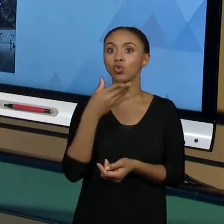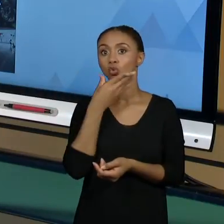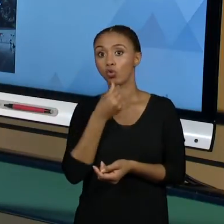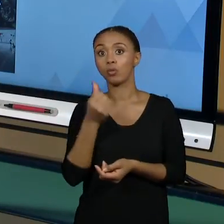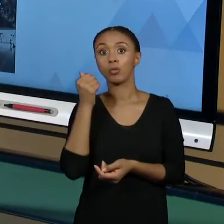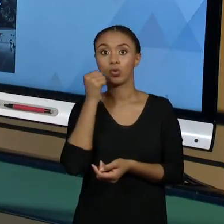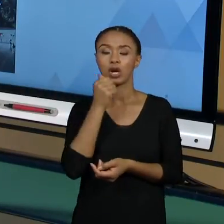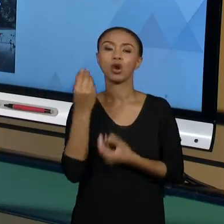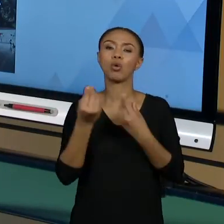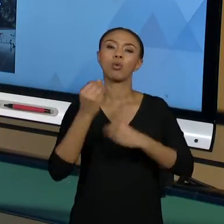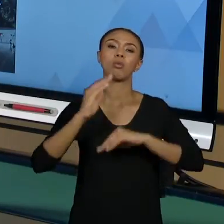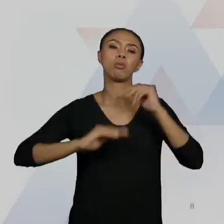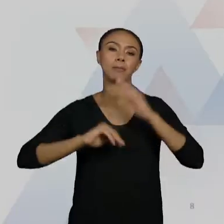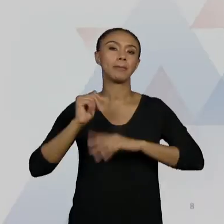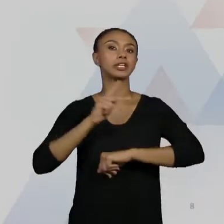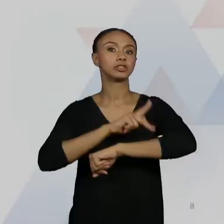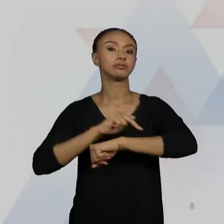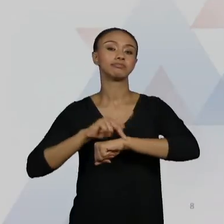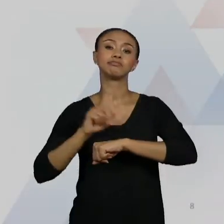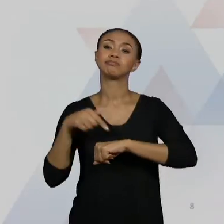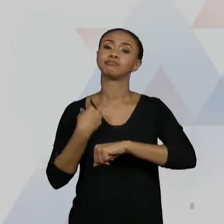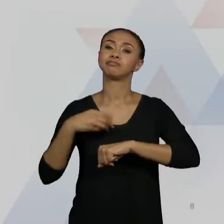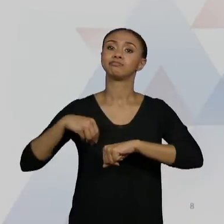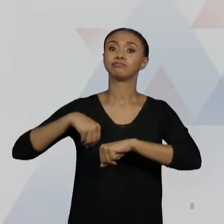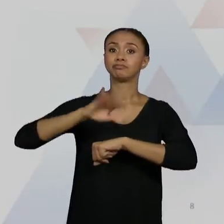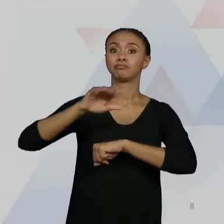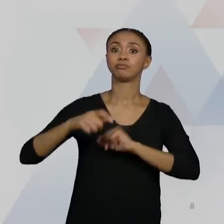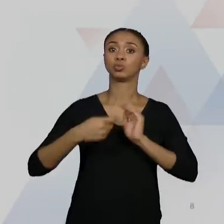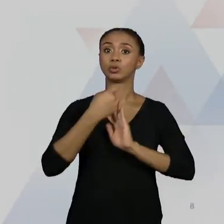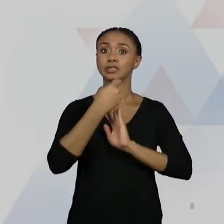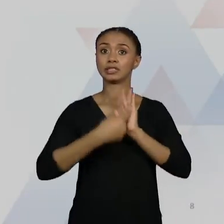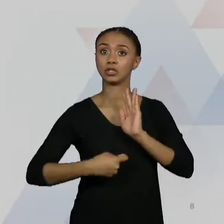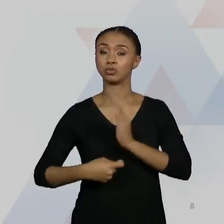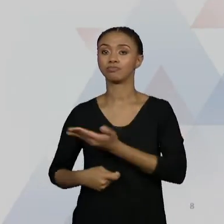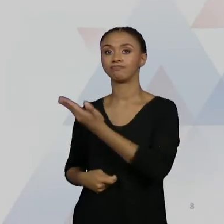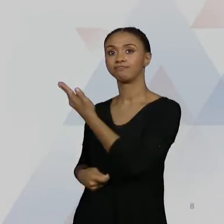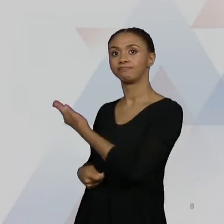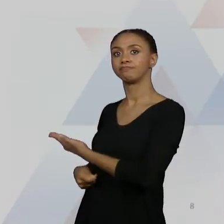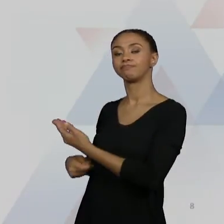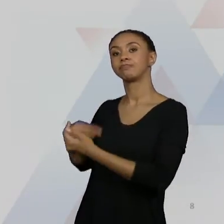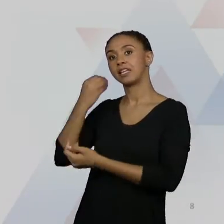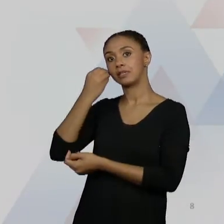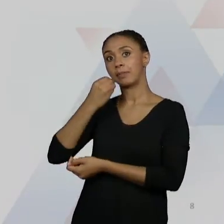SUGERIMOS PARA VOCÊS A LEITURA DE UM RELATO DE EXPERIÊNCIA QUE ESTÁ NESTE LIVRO - QUE É UM E-